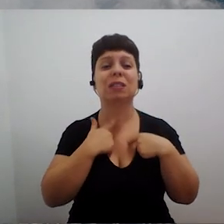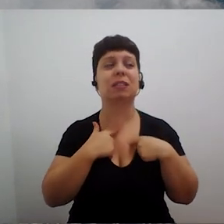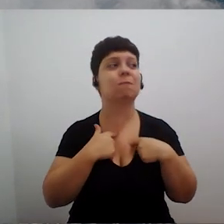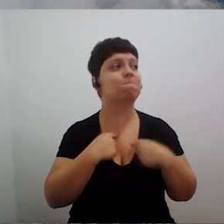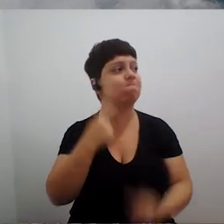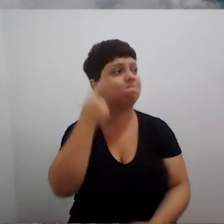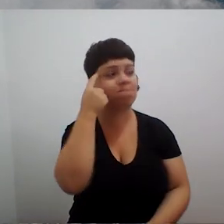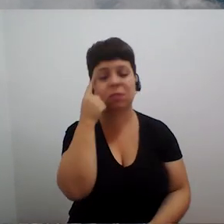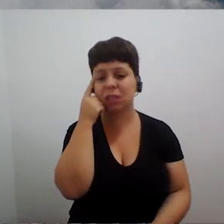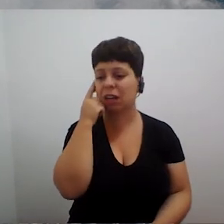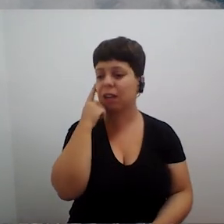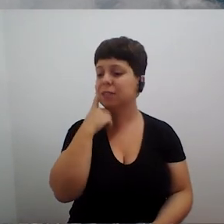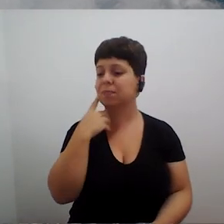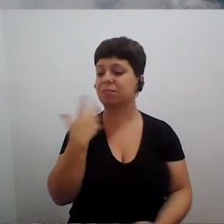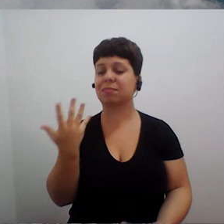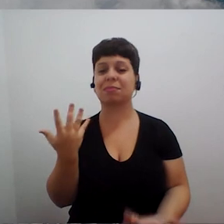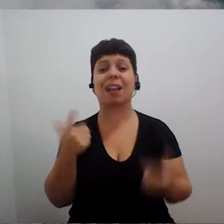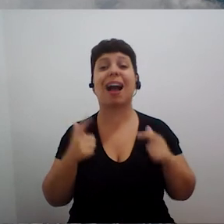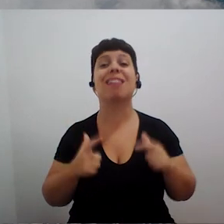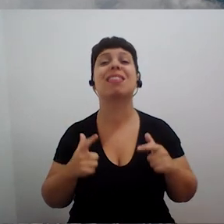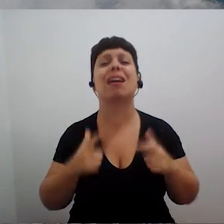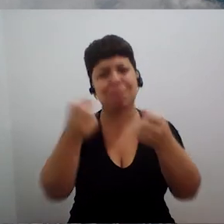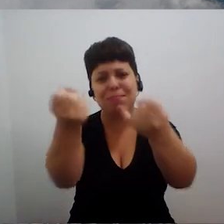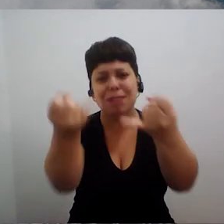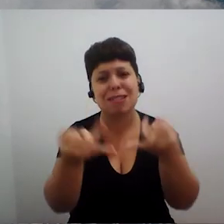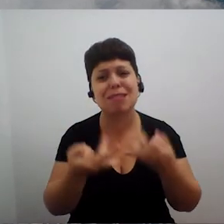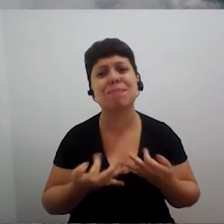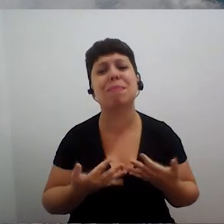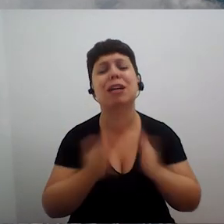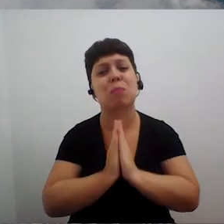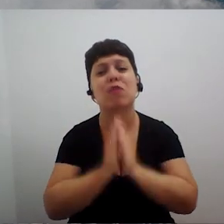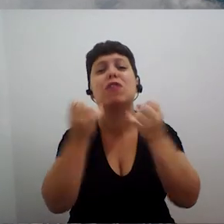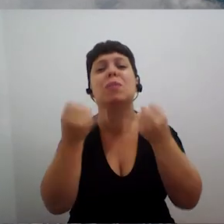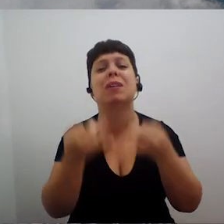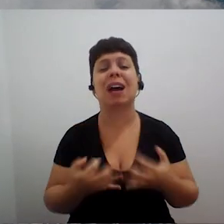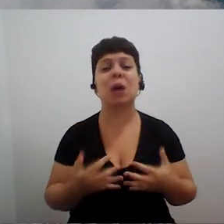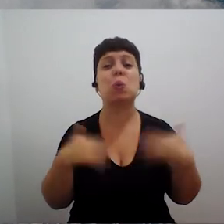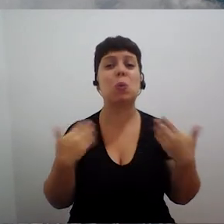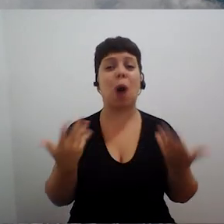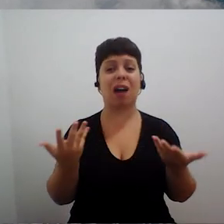Eu me pergunto onde é que foi Alguém me explica por favor, onde é que foi